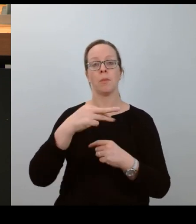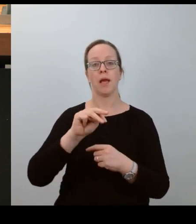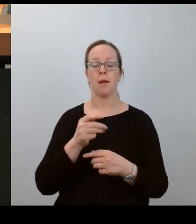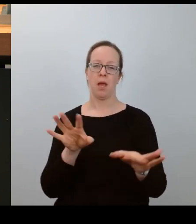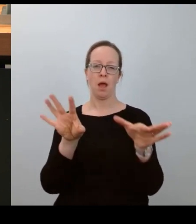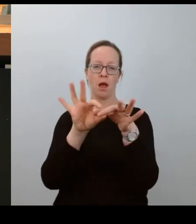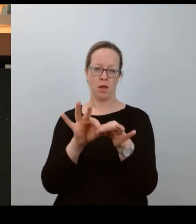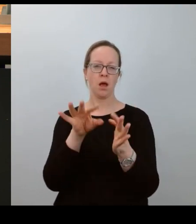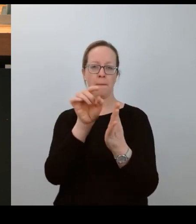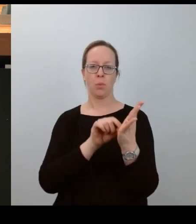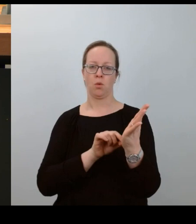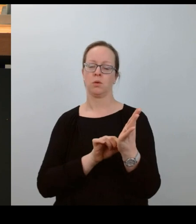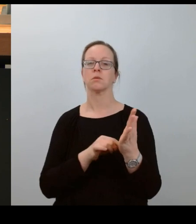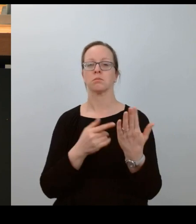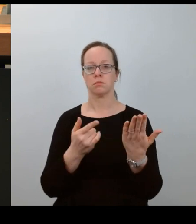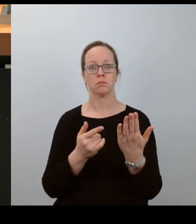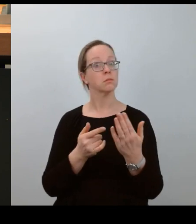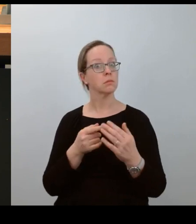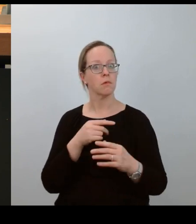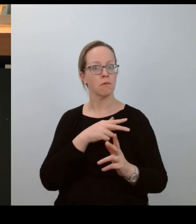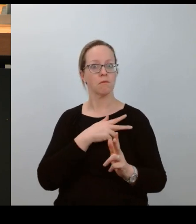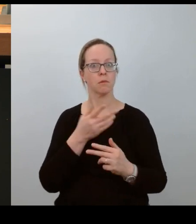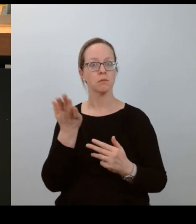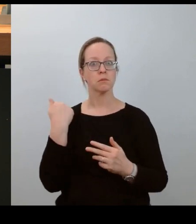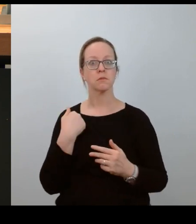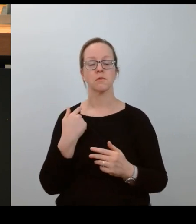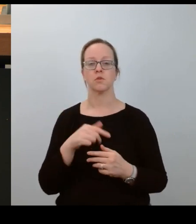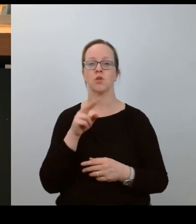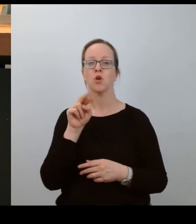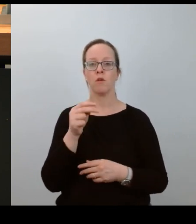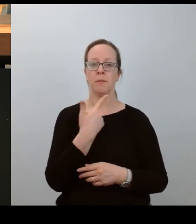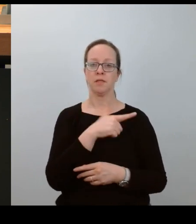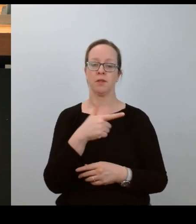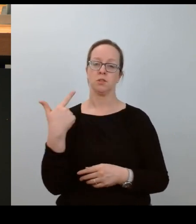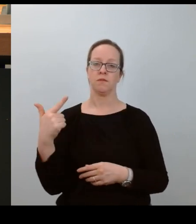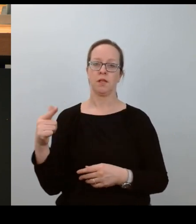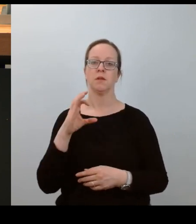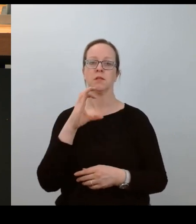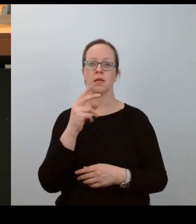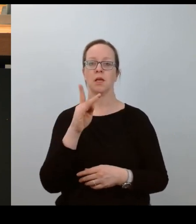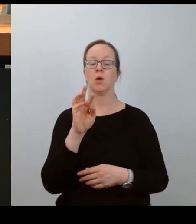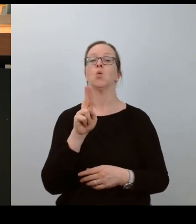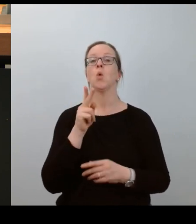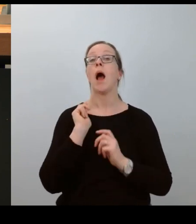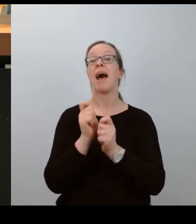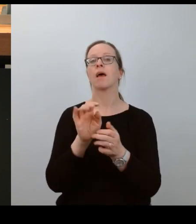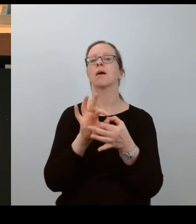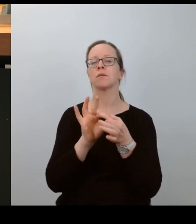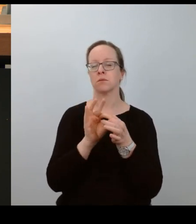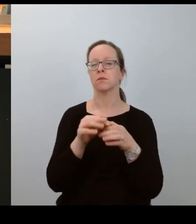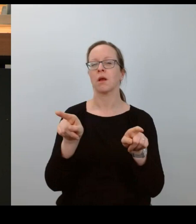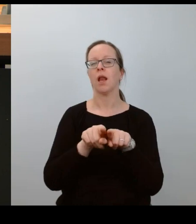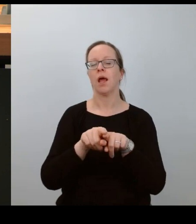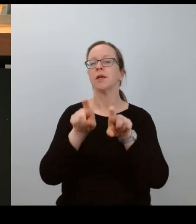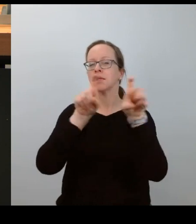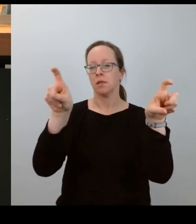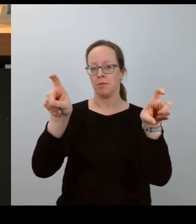Sie übernommen oder aufgenommen haben, Klärung und Neufassung aller Verantwortlich. Etablierung des Arbeitsraumausschusses. Das